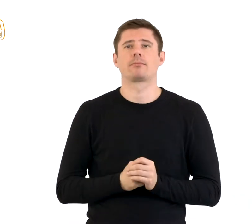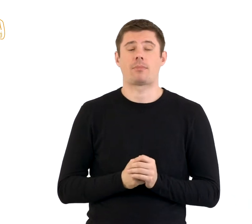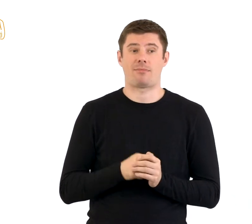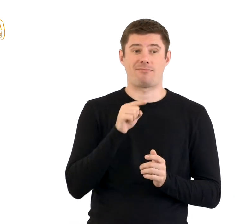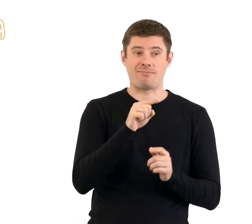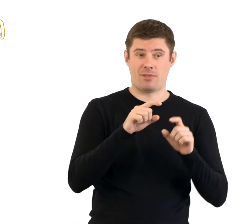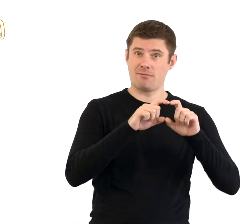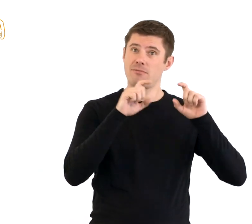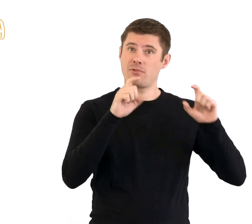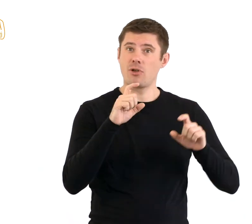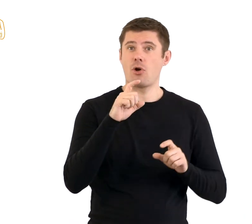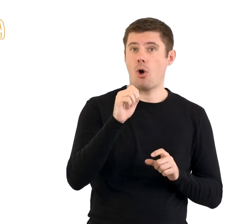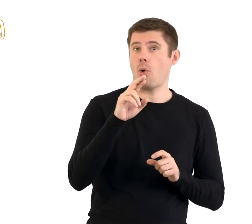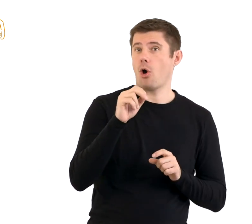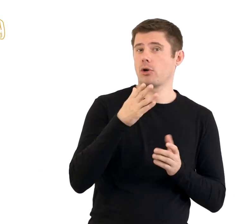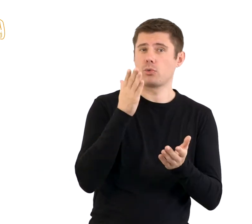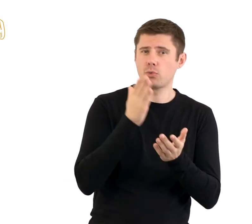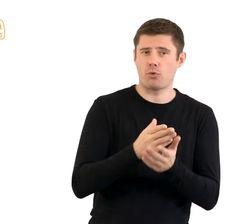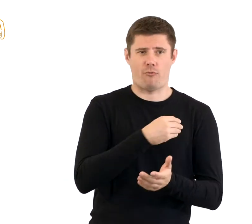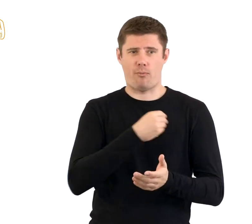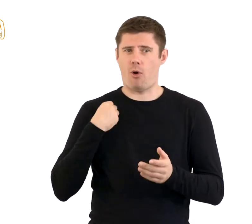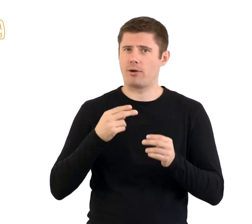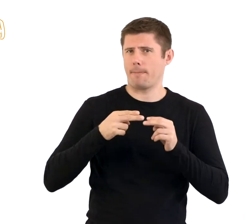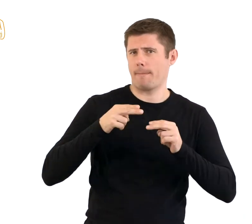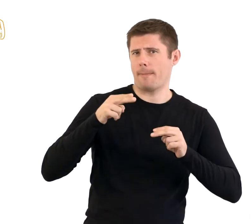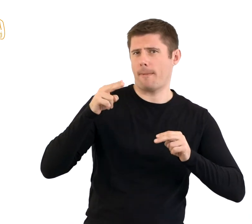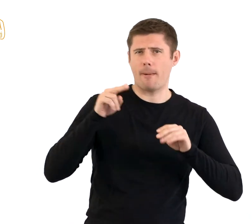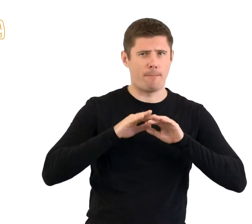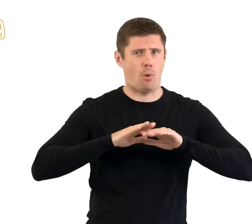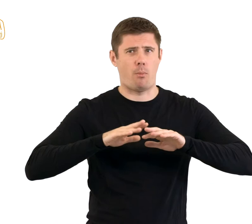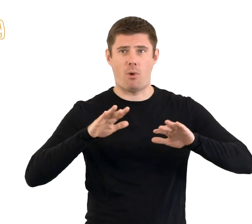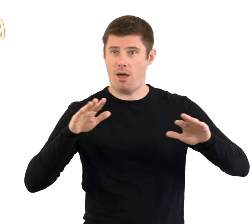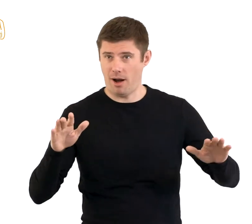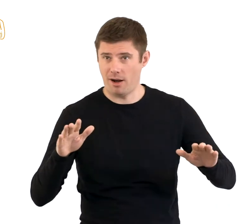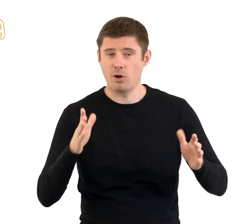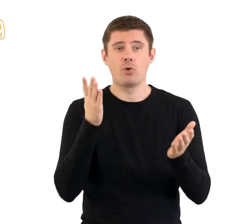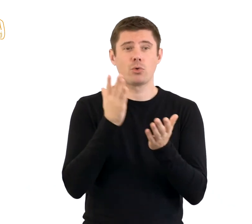Z powodu rosnącej popularności coworkingu w Polsce,